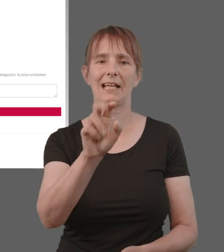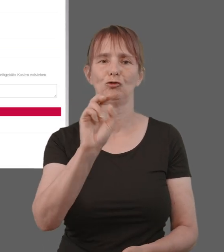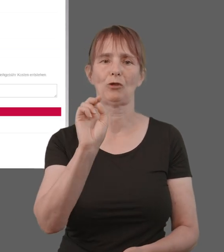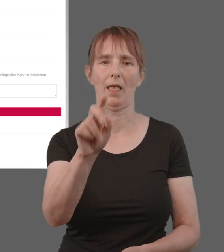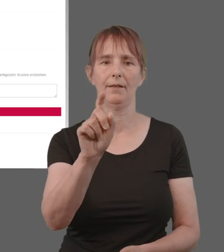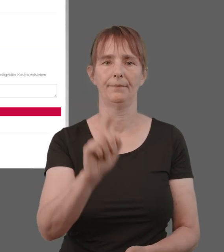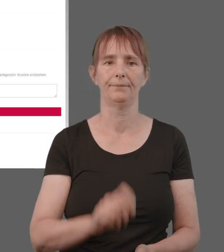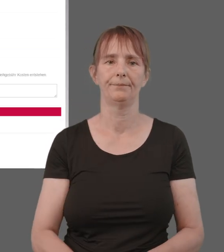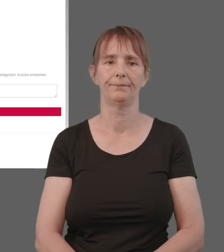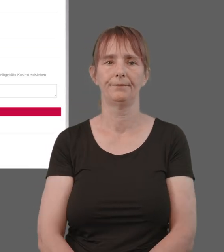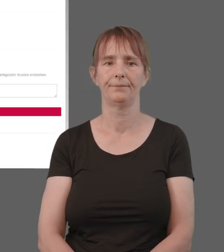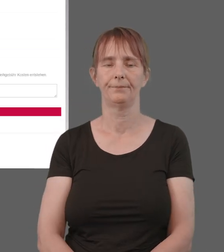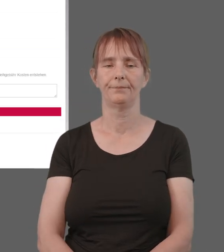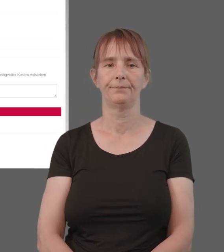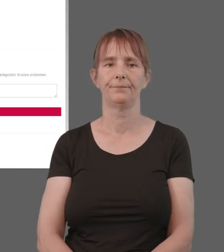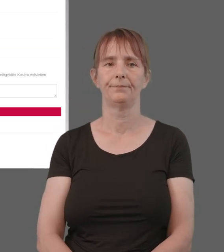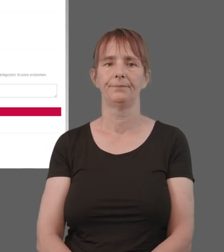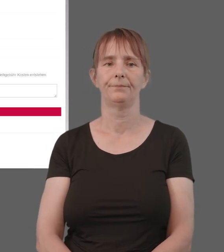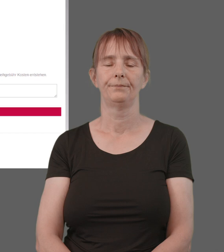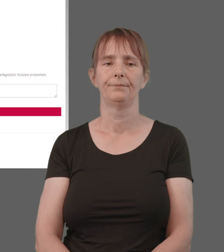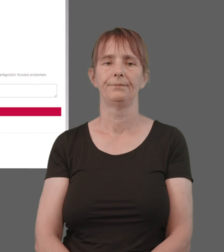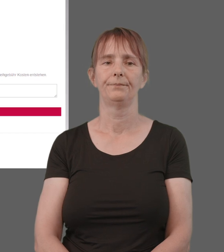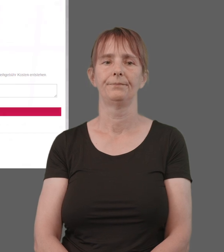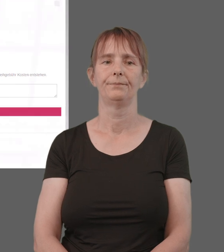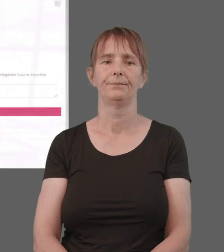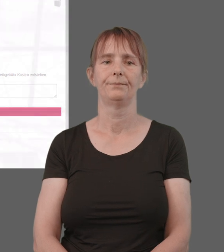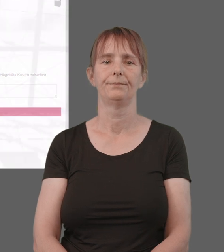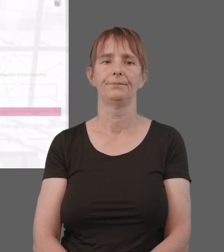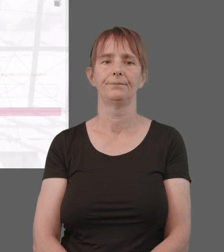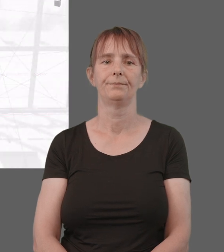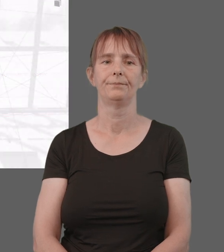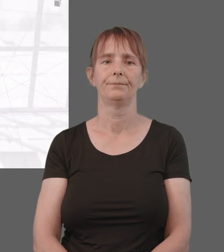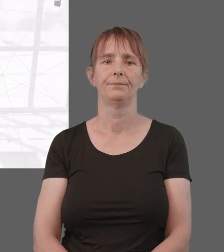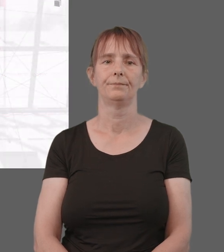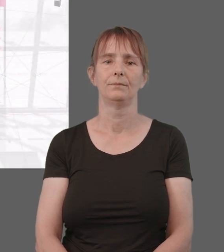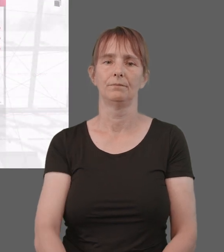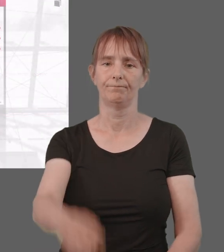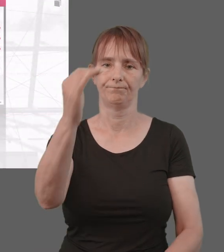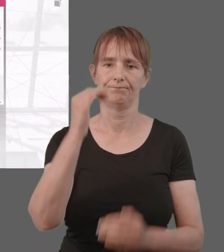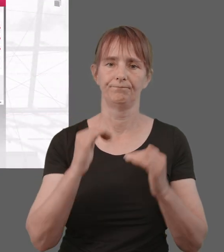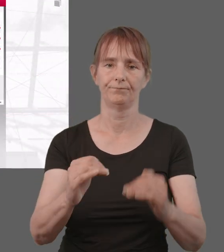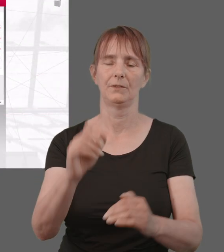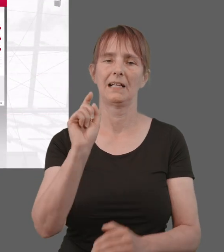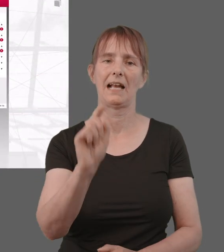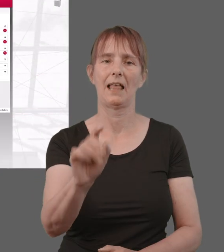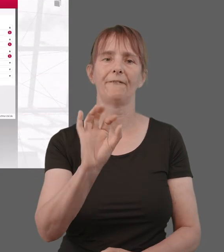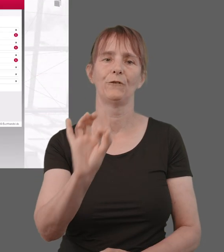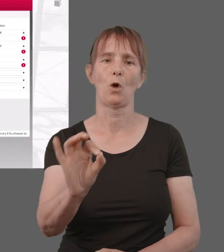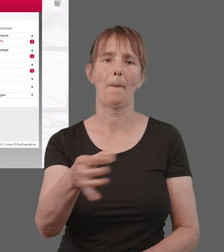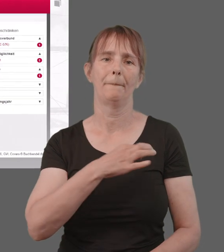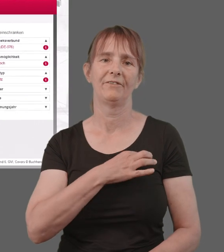und senden die Bestellung ab. An dieser Stelle möchten wir Sie auf ein weiteres wichtiges Symbol